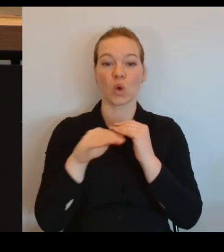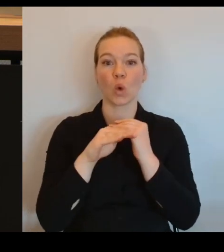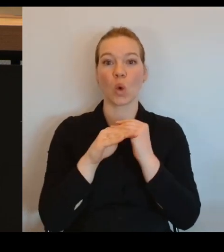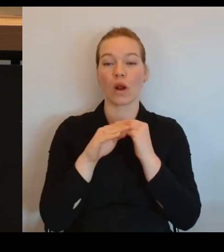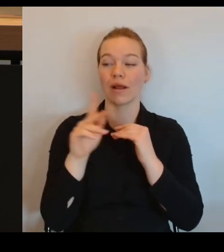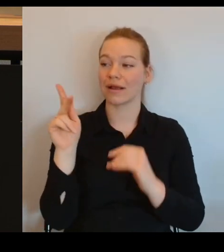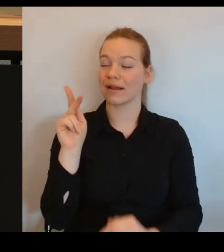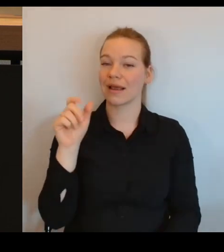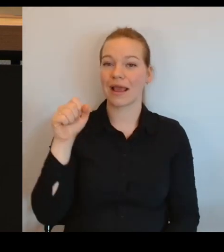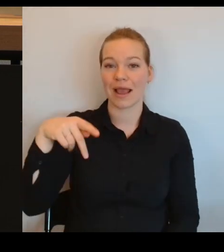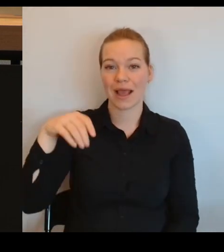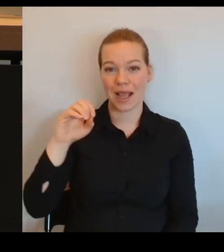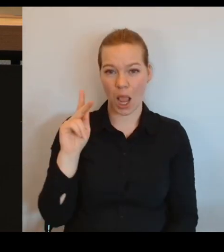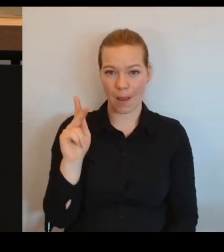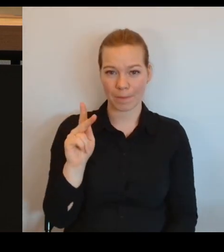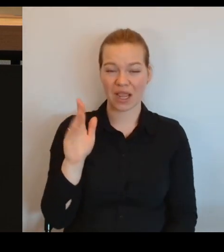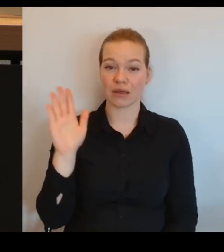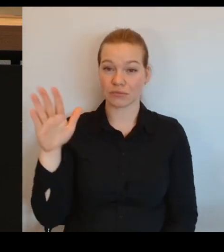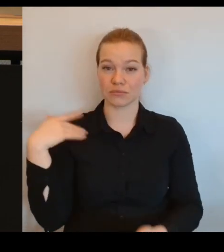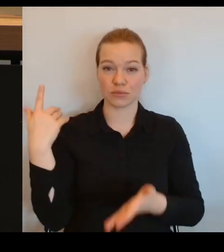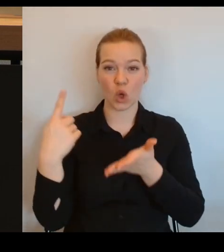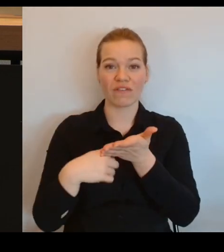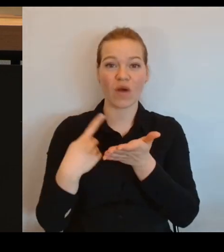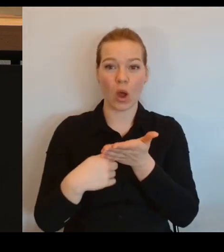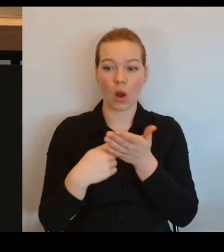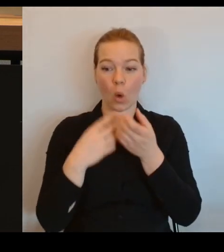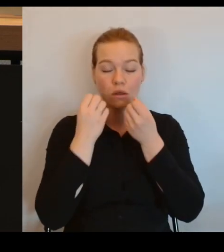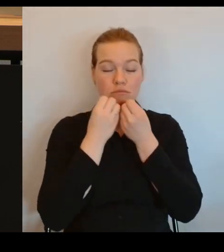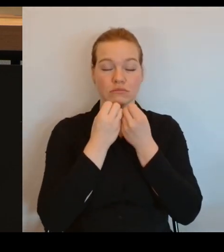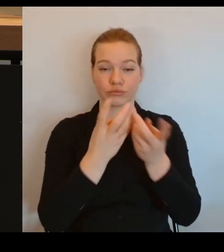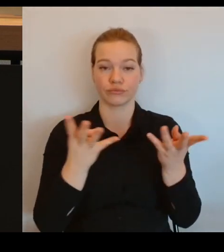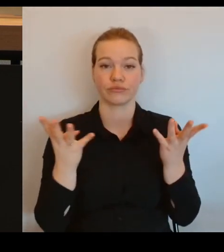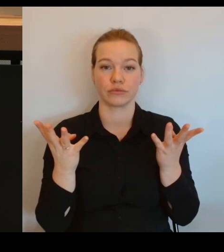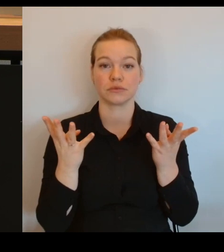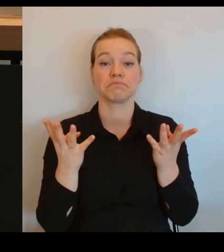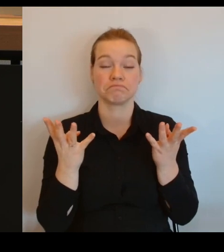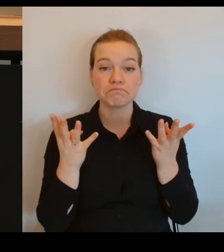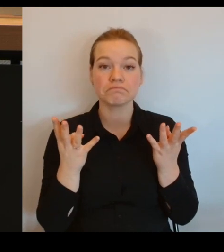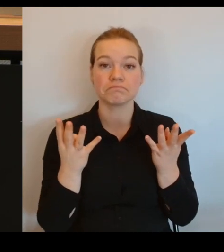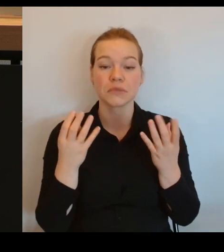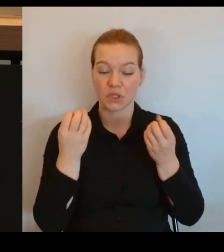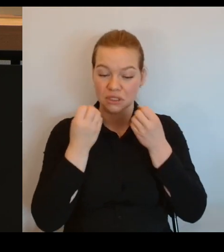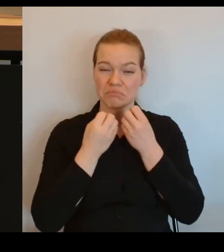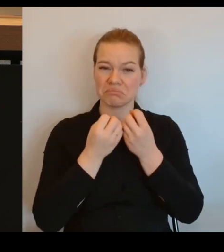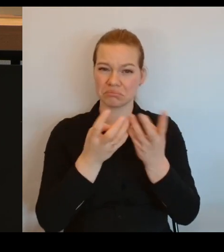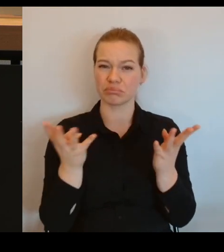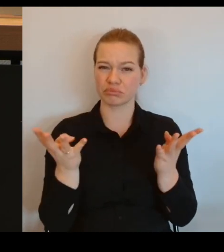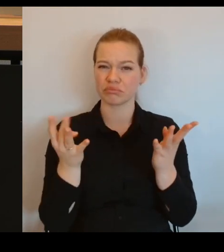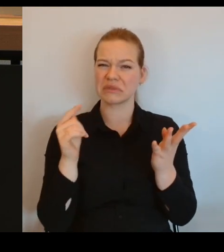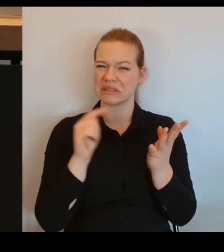Und diese Vermengung führt aus meiner Sicht eher dazu, dass Ihr Antrag am Ende weder zu einer Verbesserung der